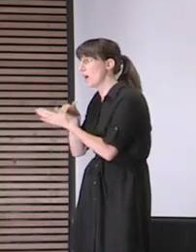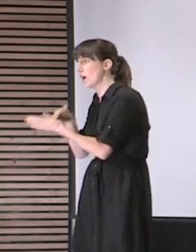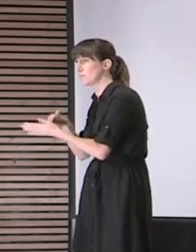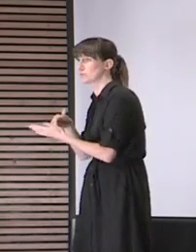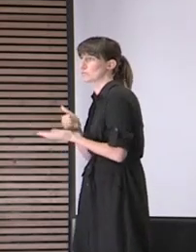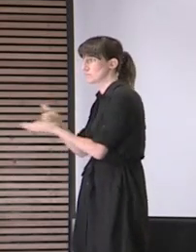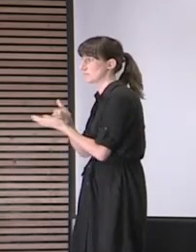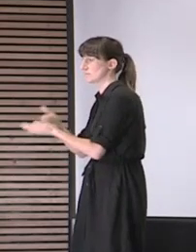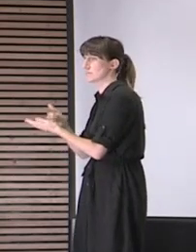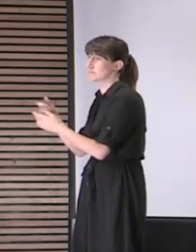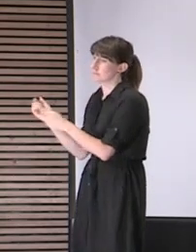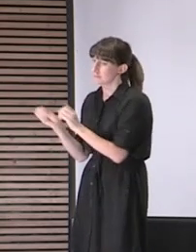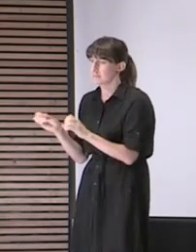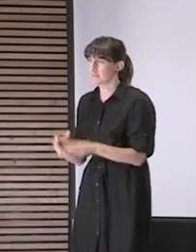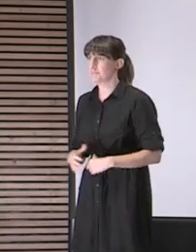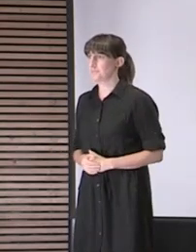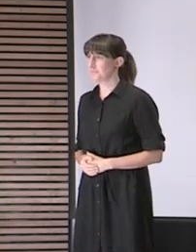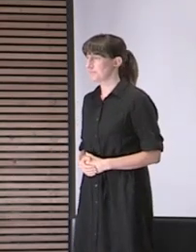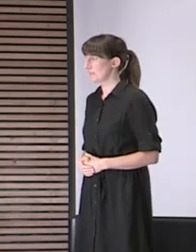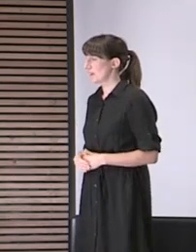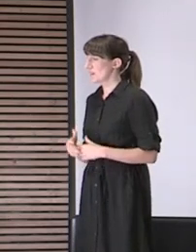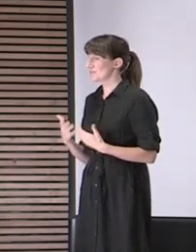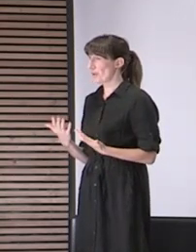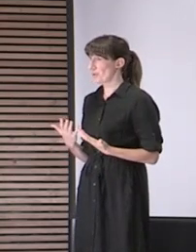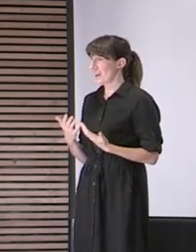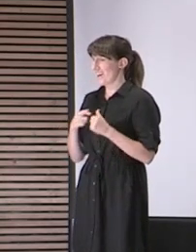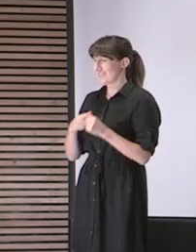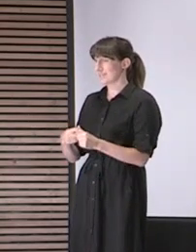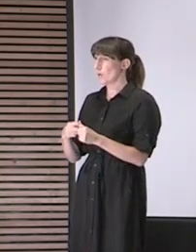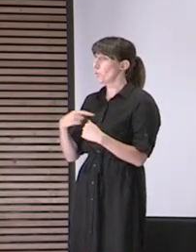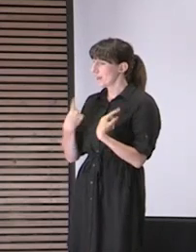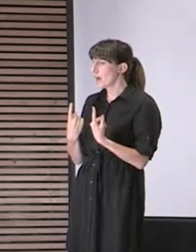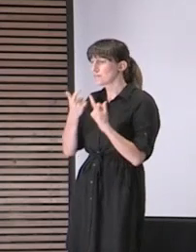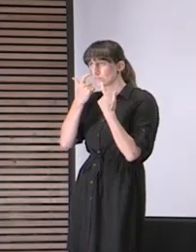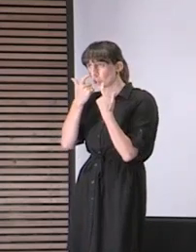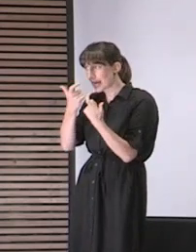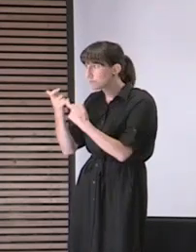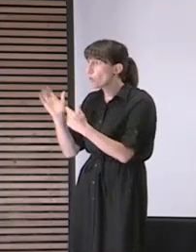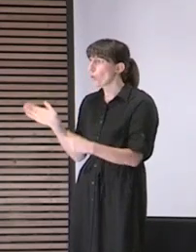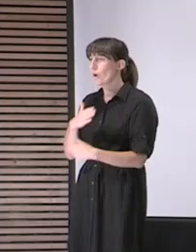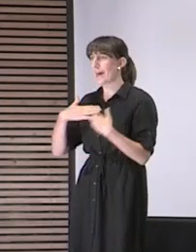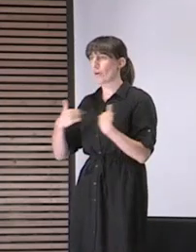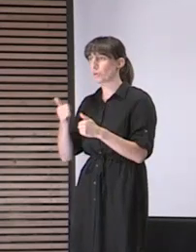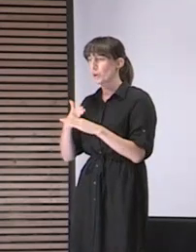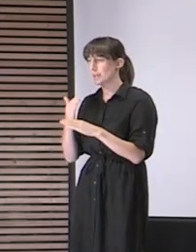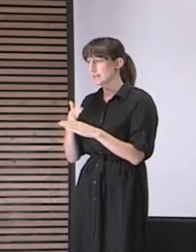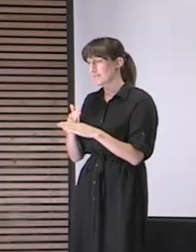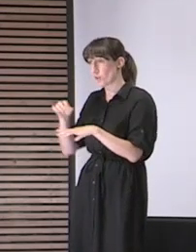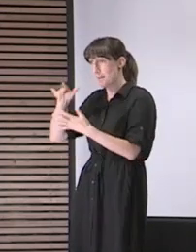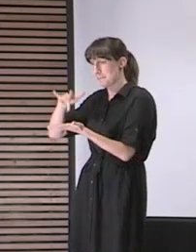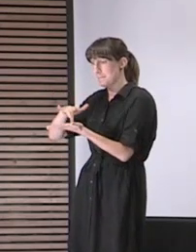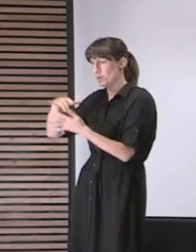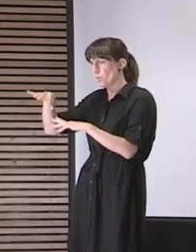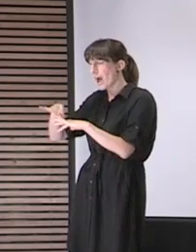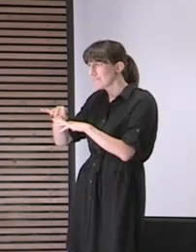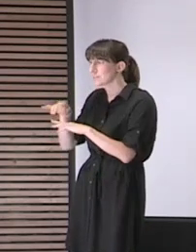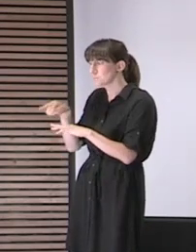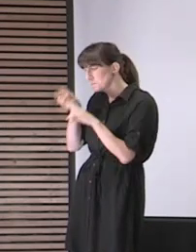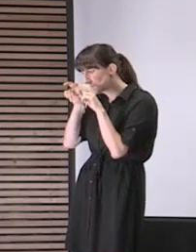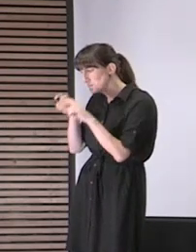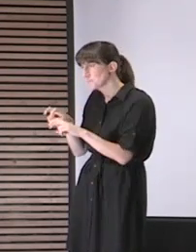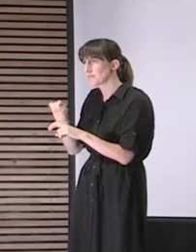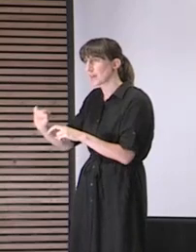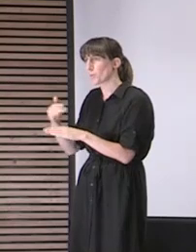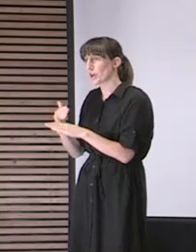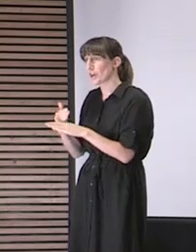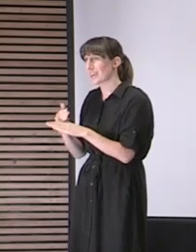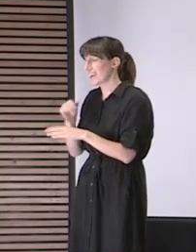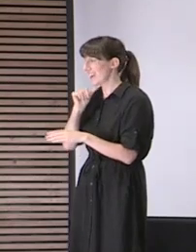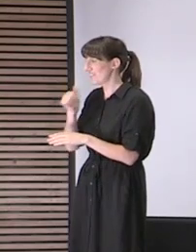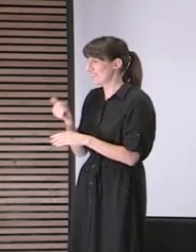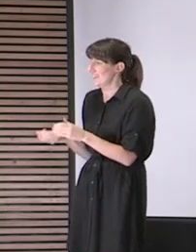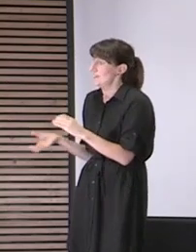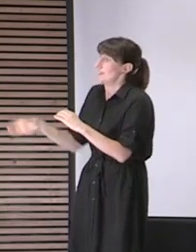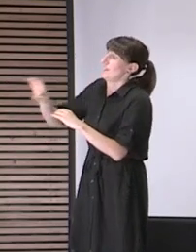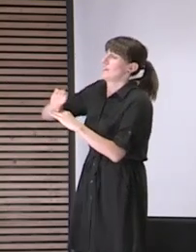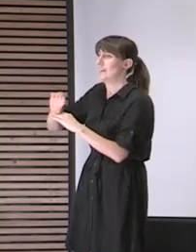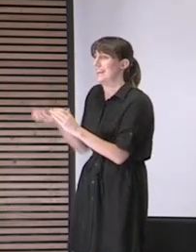realmente están clamando por